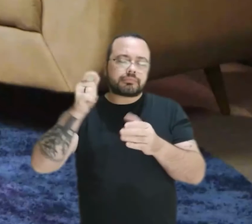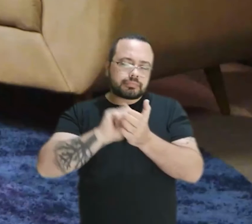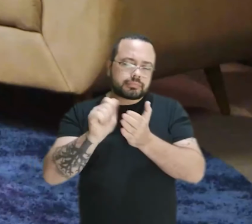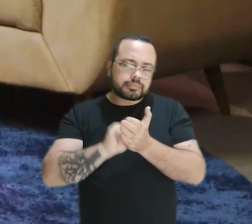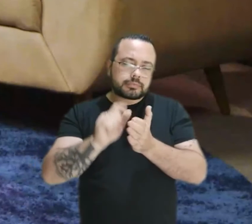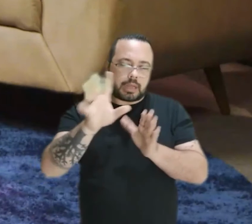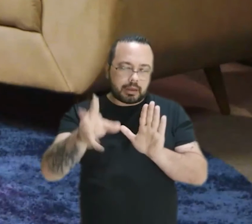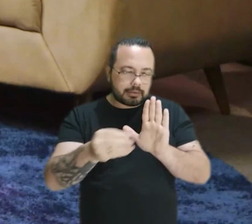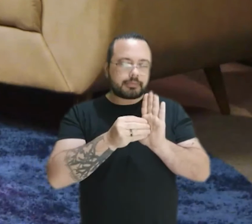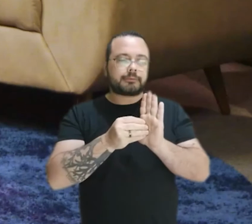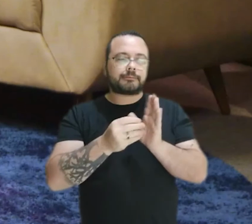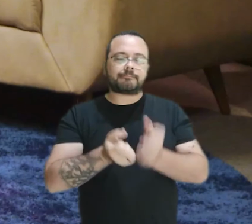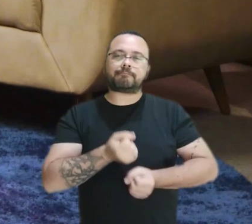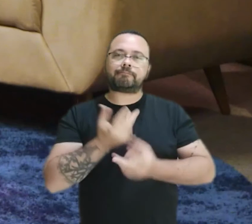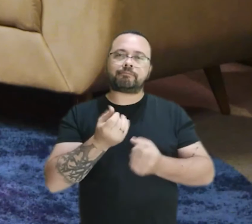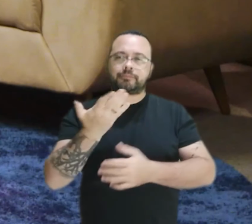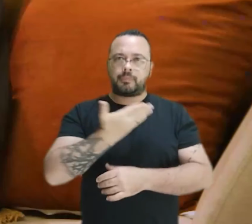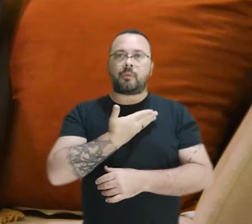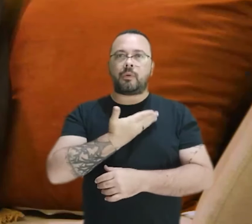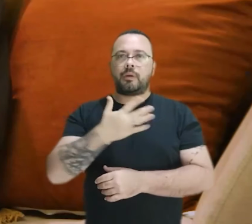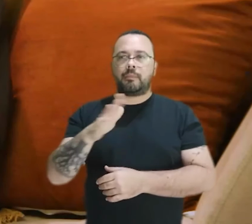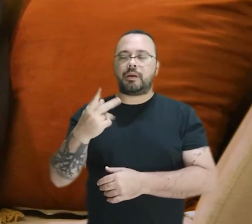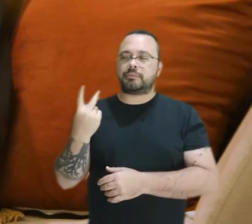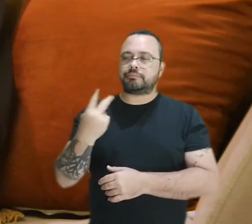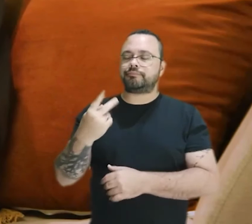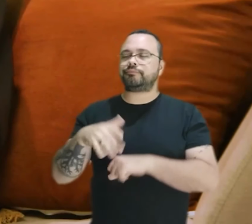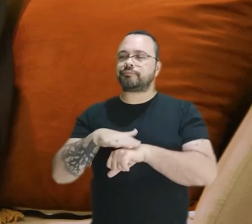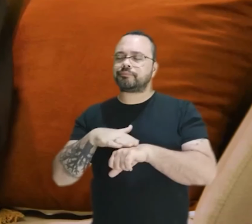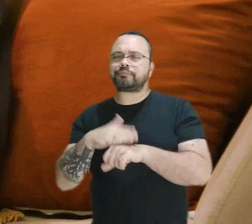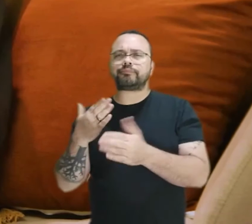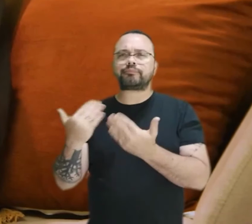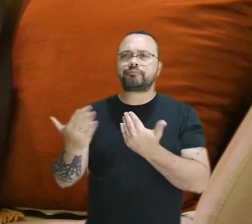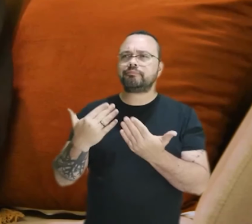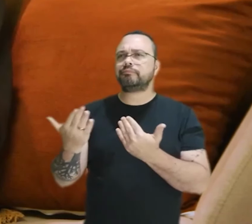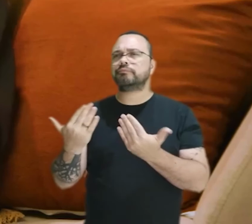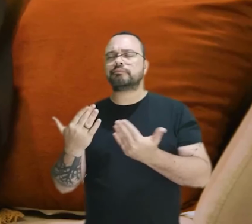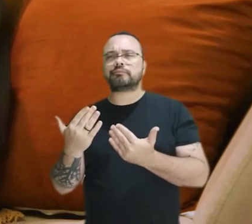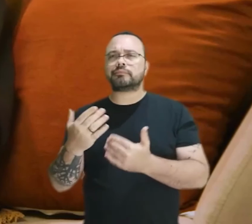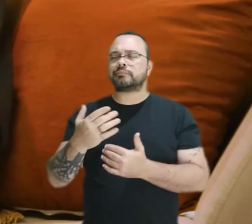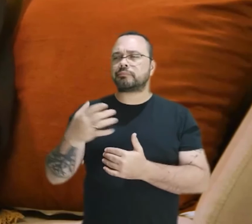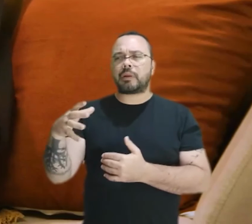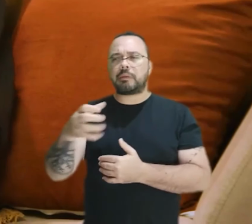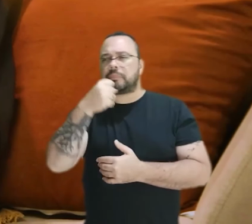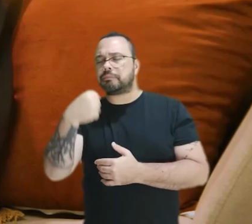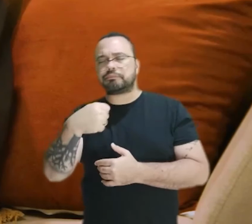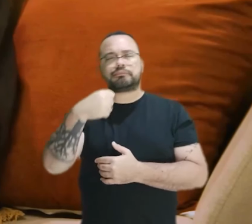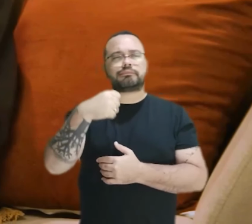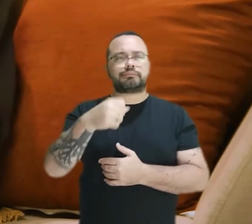Como é que foi que uma amiga minha disse? A gente tava conversando e, sei lá, depois de uma cerveja ou outra,